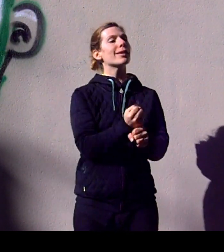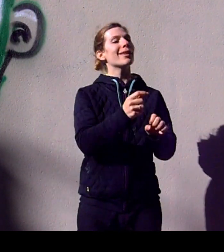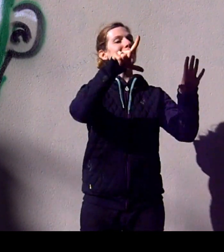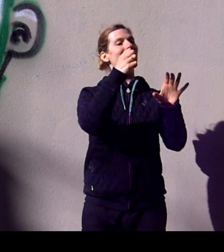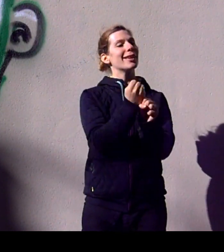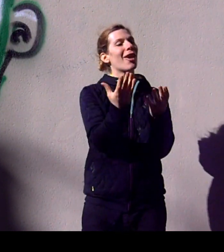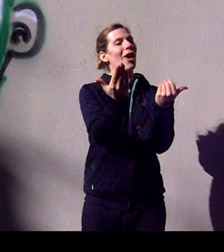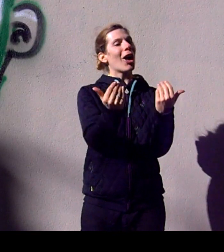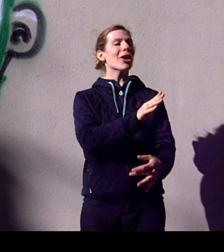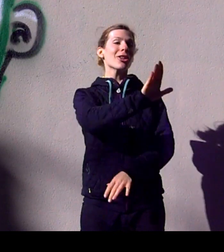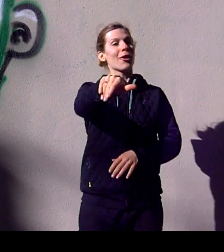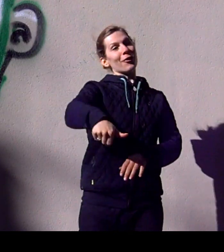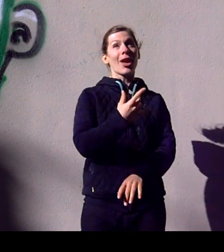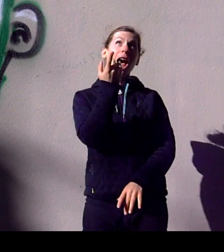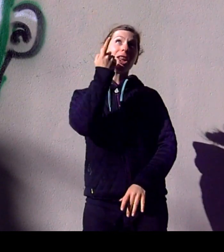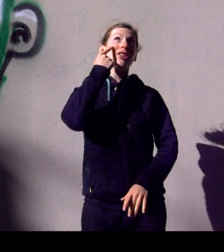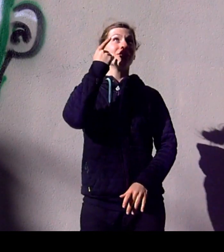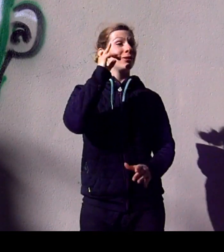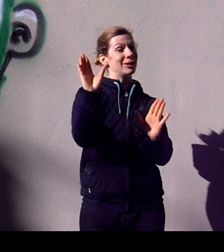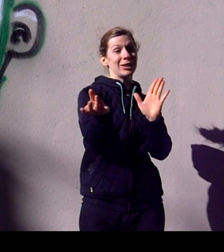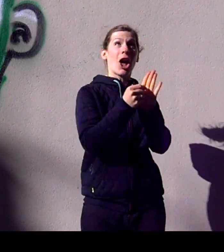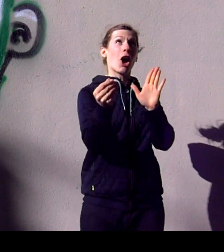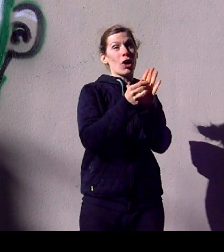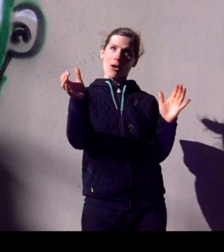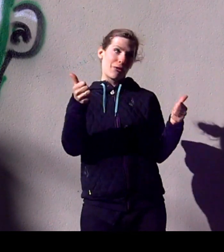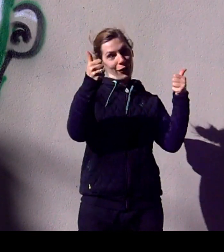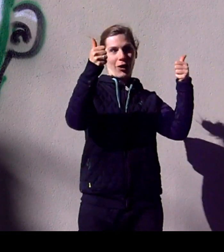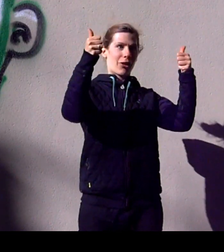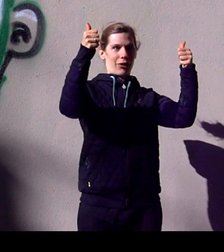Ha!...attends trois ans, sept ans Et là vous verrez Si c'est...